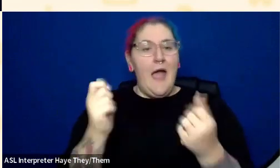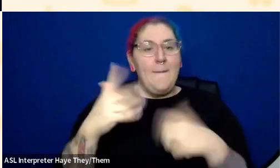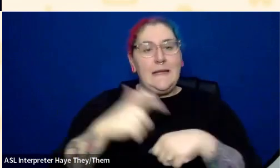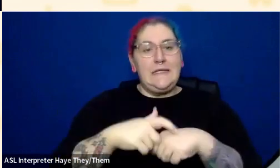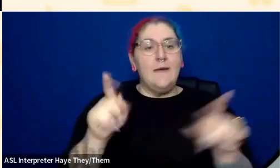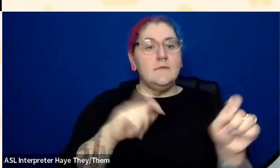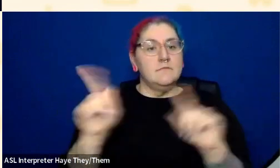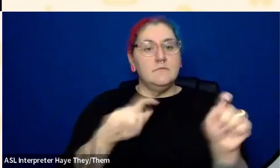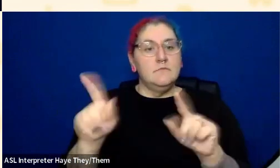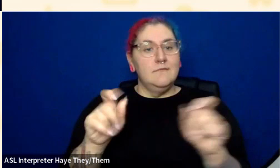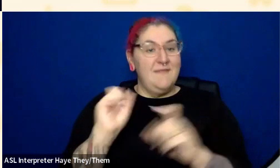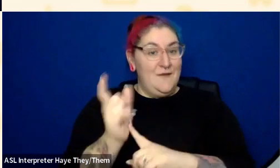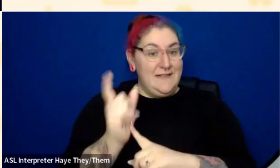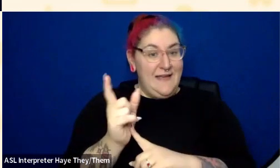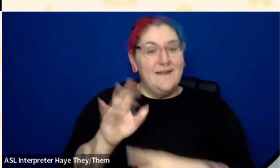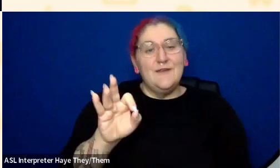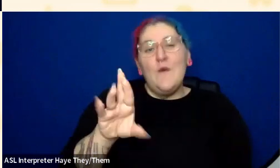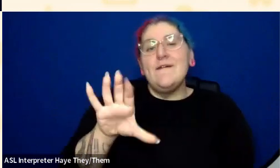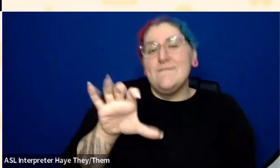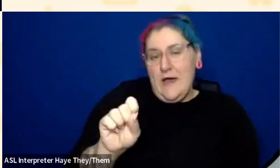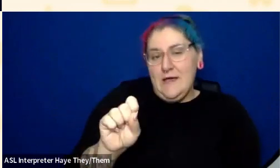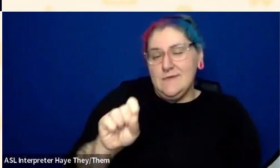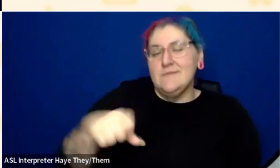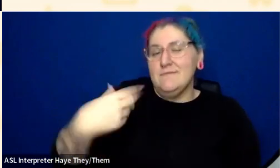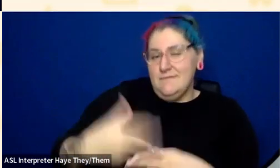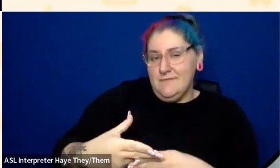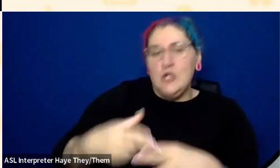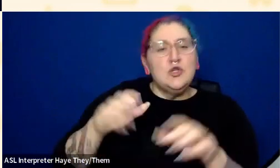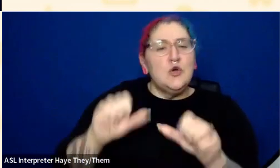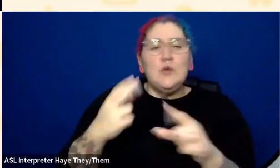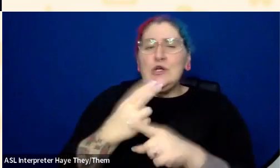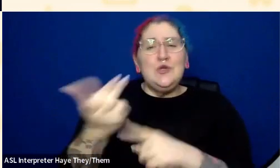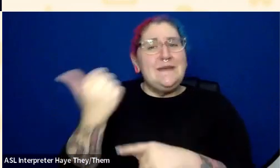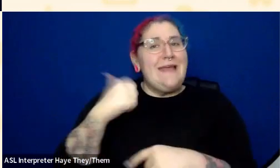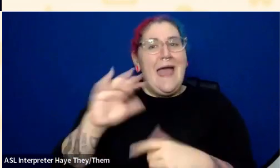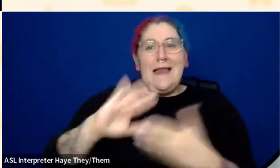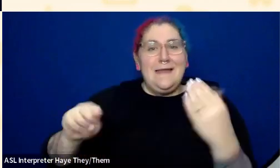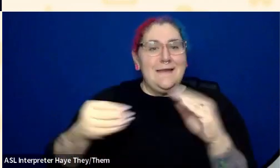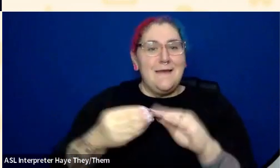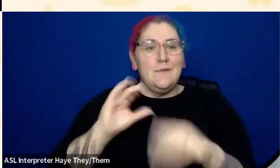Básicamente, puedes usar cualquier número para comenzar o finalizar. Me gusta todo el conjunto, así que empiezo desde cero